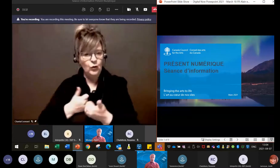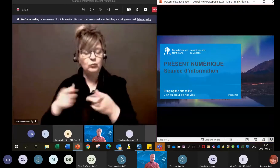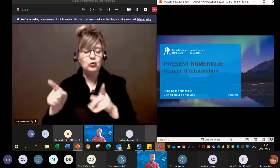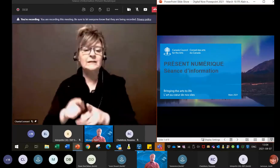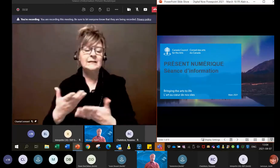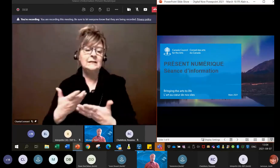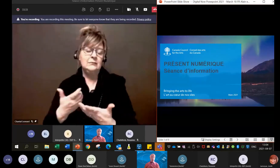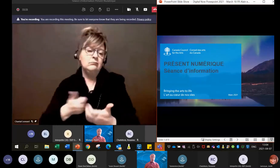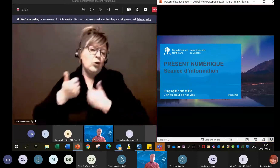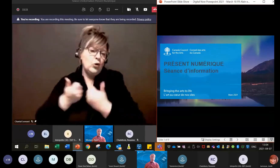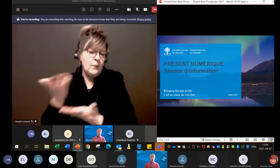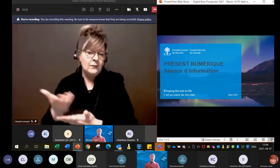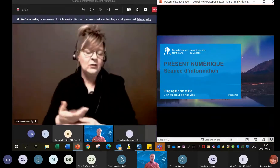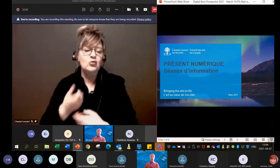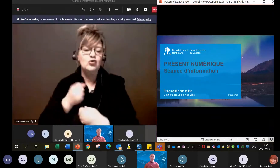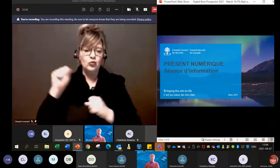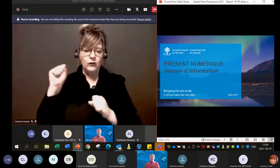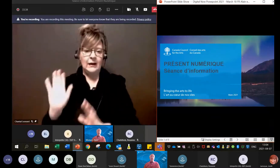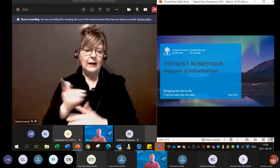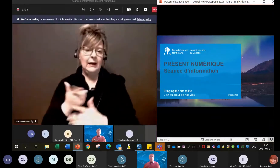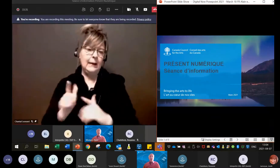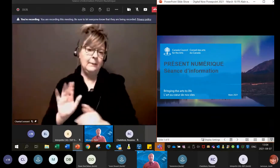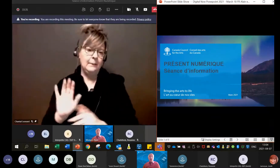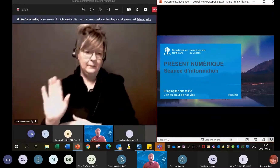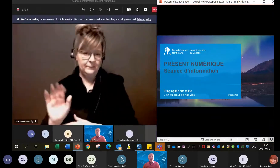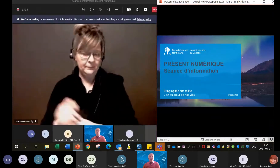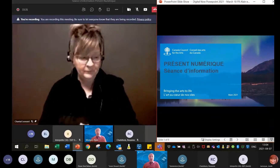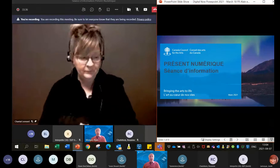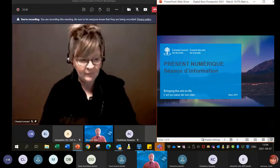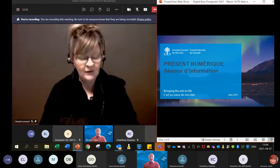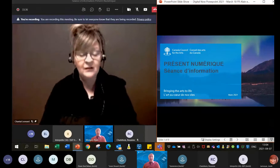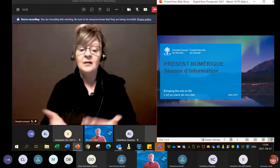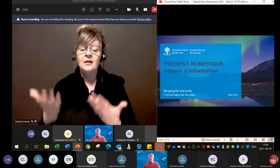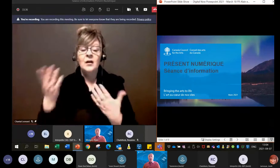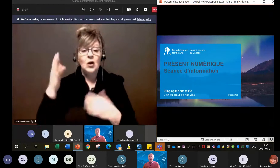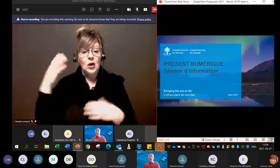Enfin, le Conseil reconnaît aussi